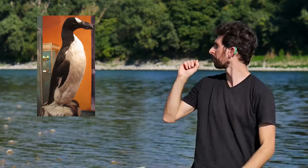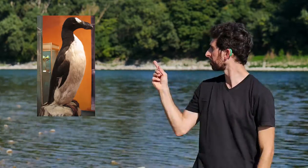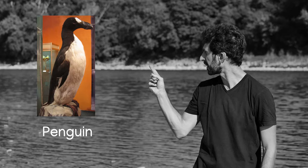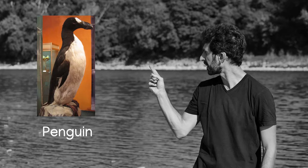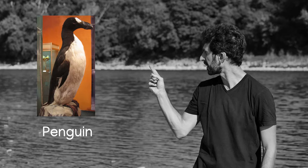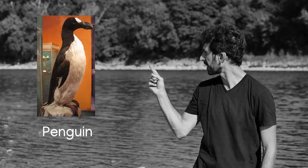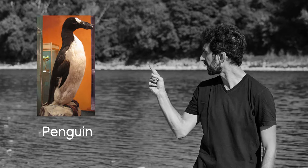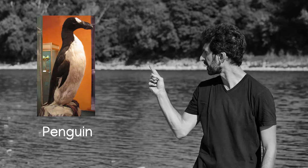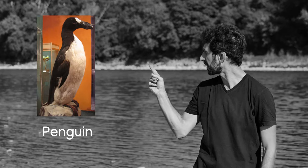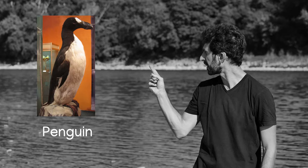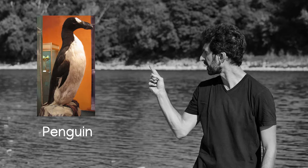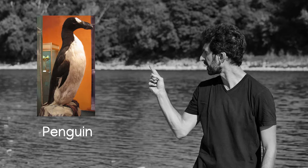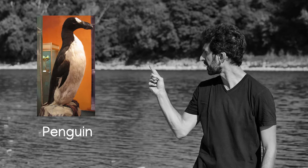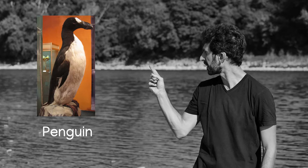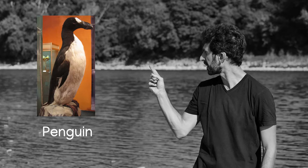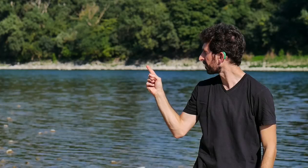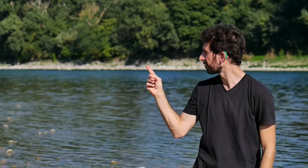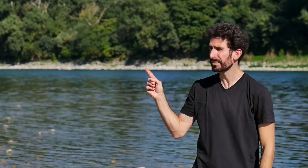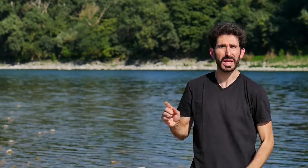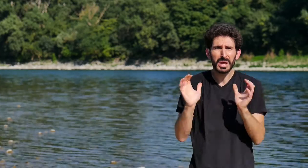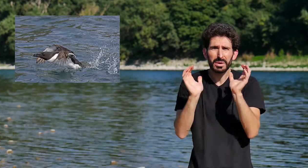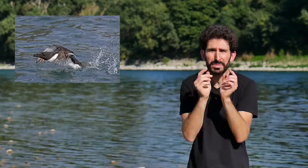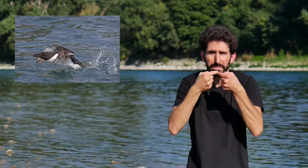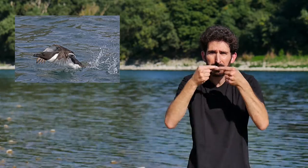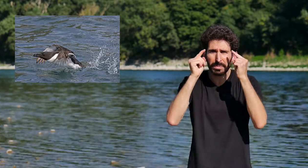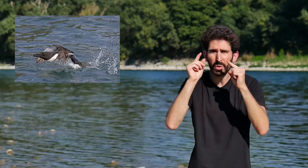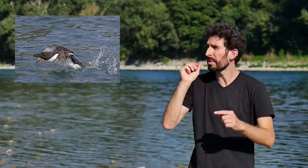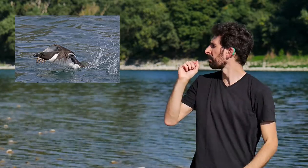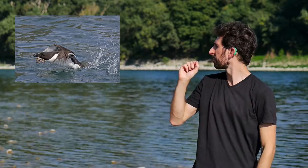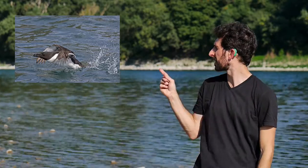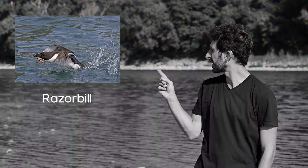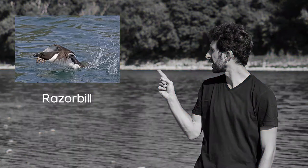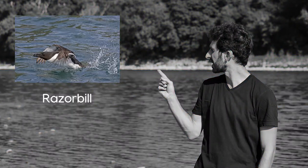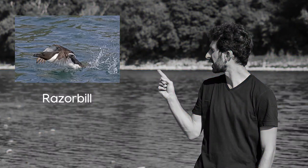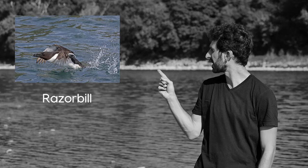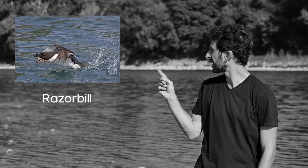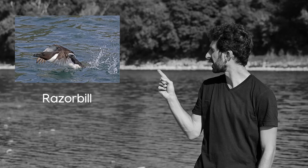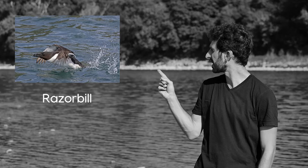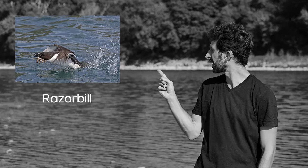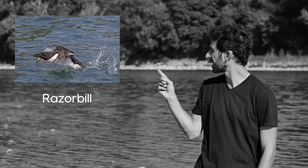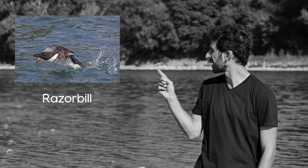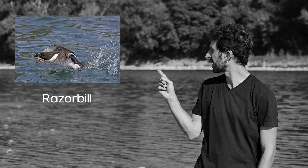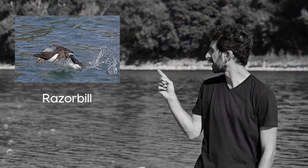est nommé "Penguin" et le petit pingouin est nommé "Razorbill".